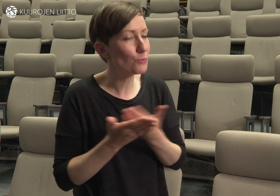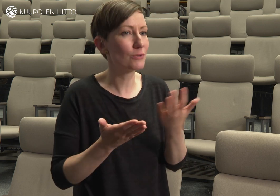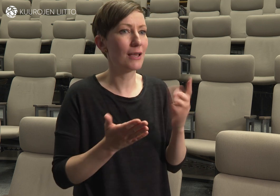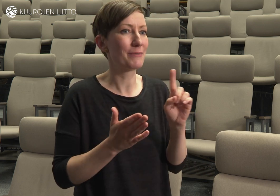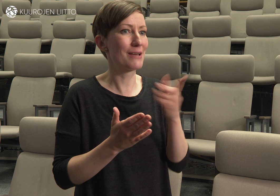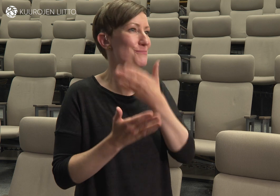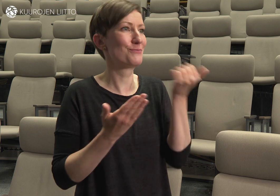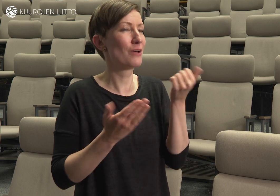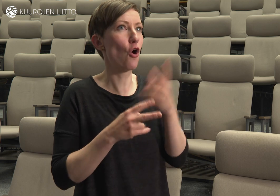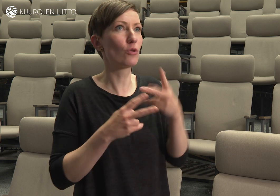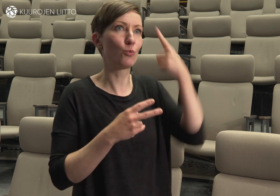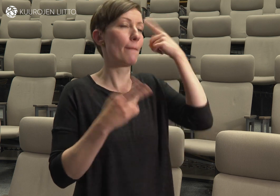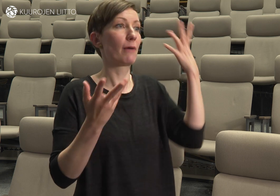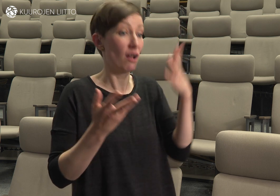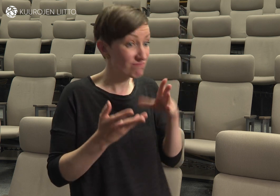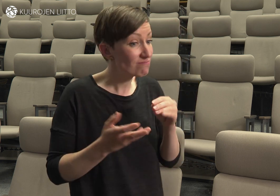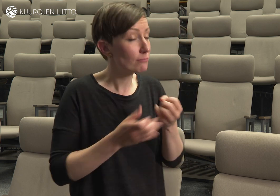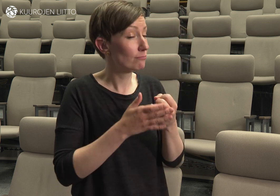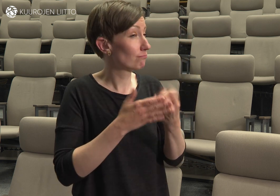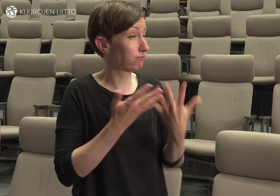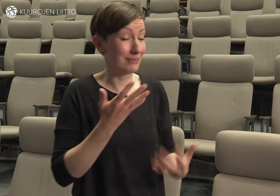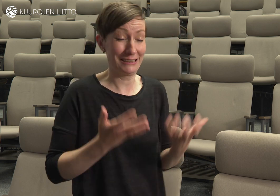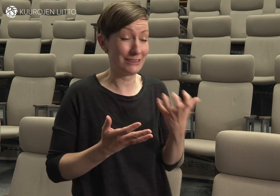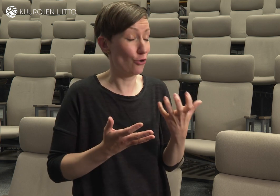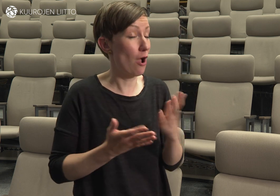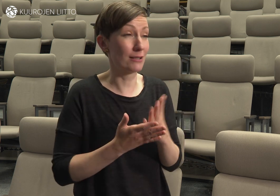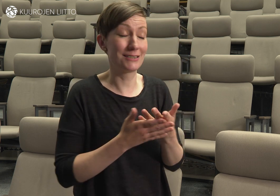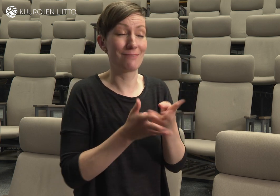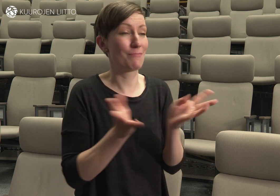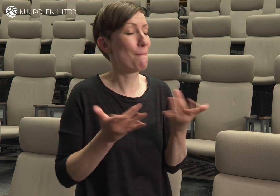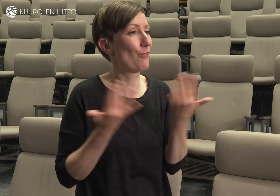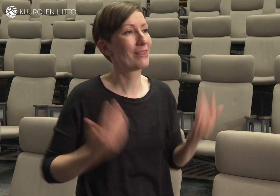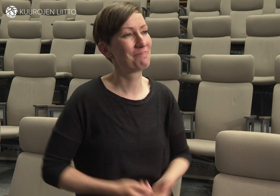ja salaisuuksia, joita ei olisi koskaan voinut koskaan arvatakaan.